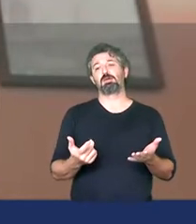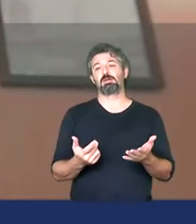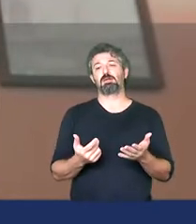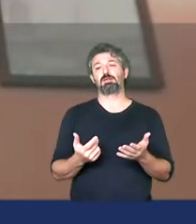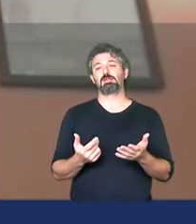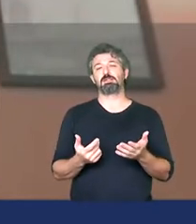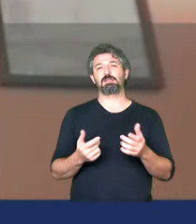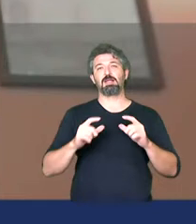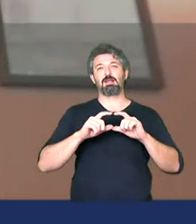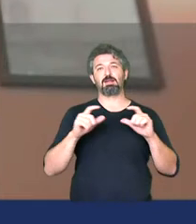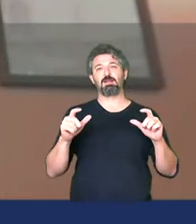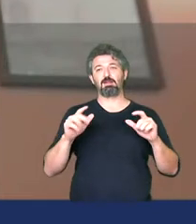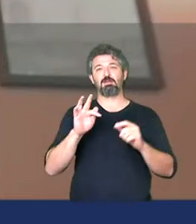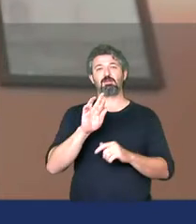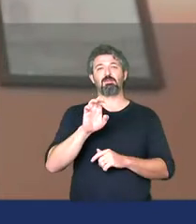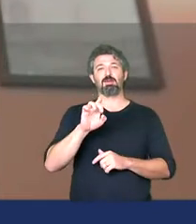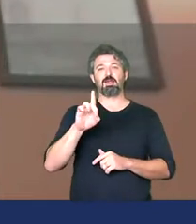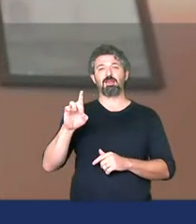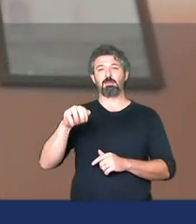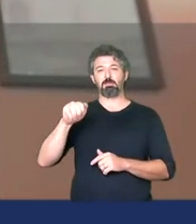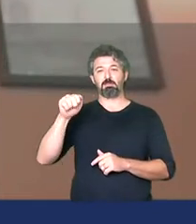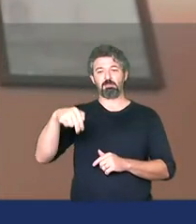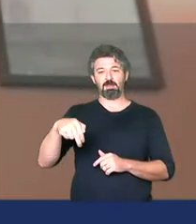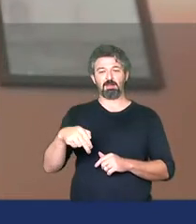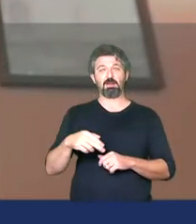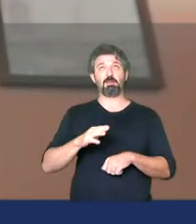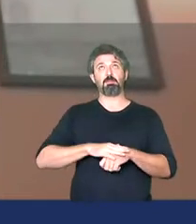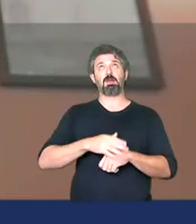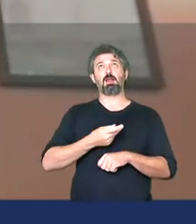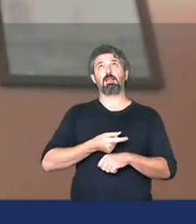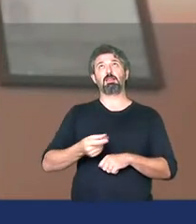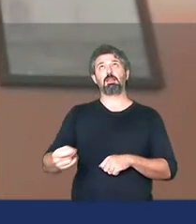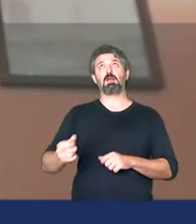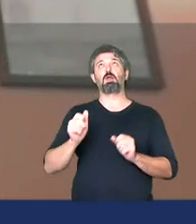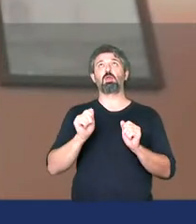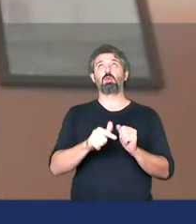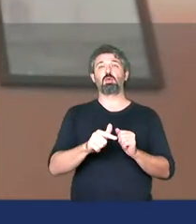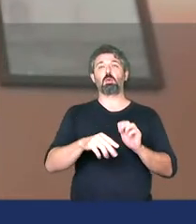MAIS UM DAQUELES PROJETOS QUE REFORÇA A MÁXIMA DE QUE NADA MAIS PERMANENTE DO QUE UM